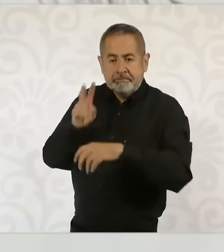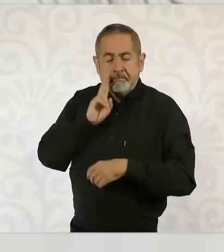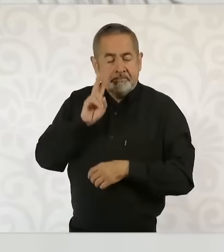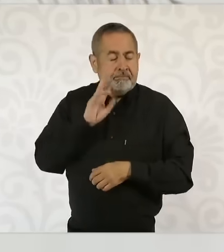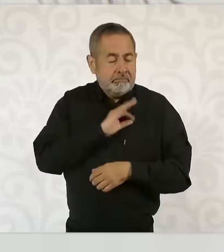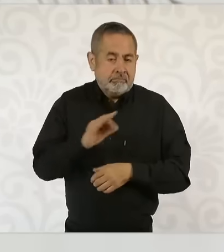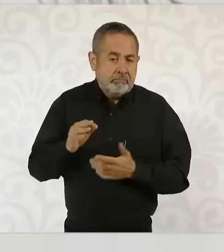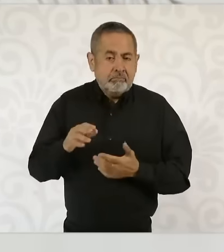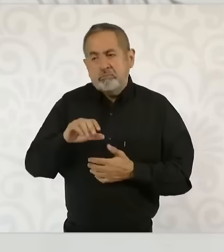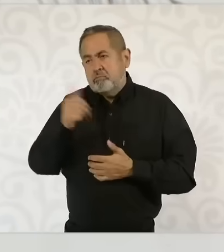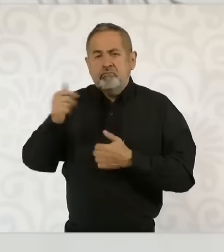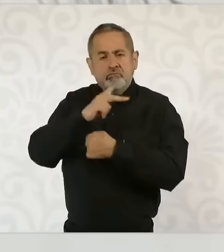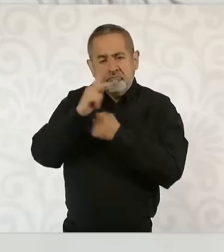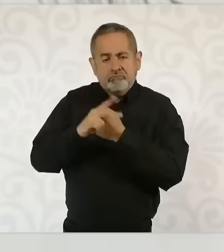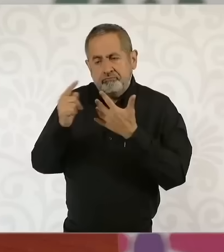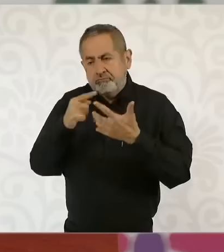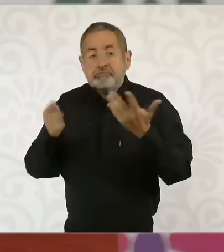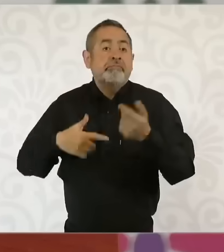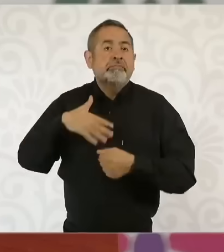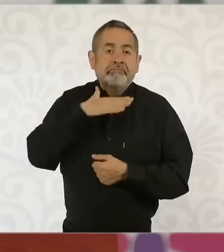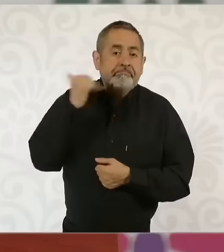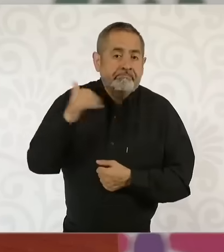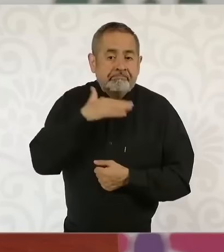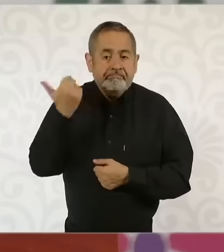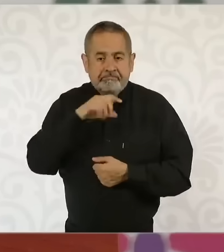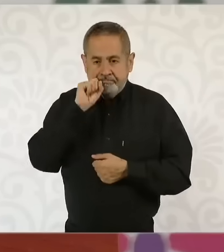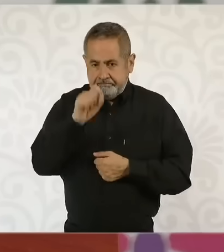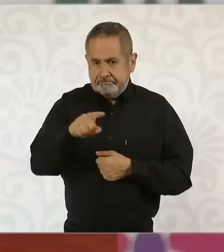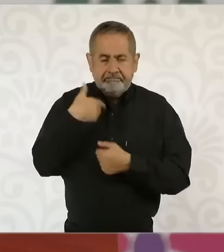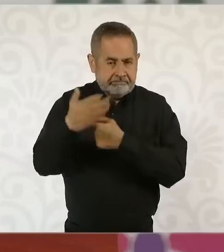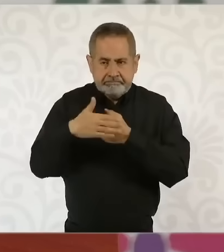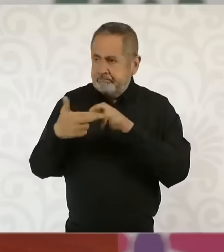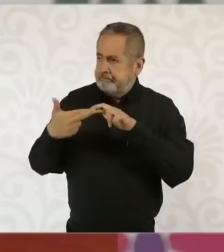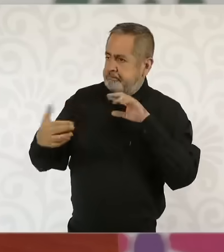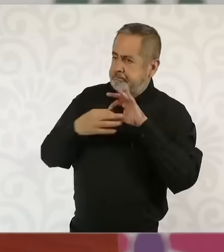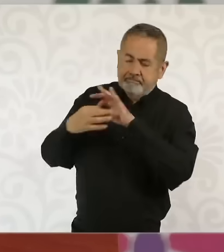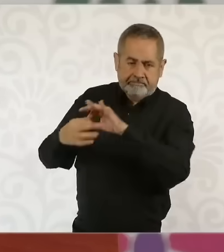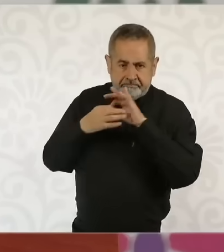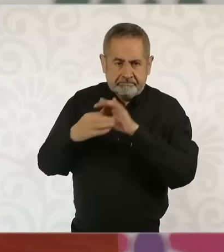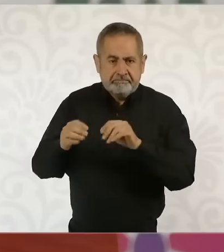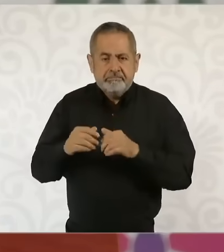y con otros países. Quedamos con Alemania también de fortalecer la colaboración, quedamos en el G7.